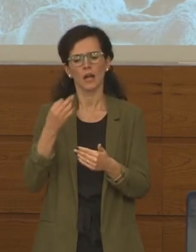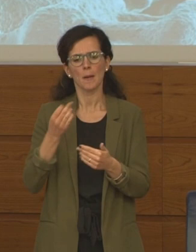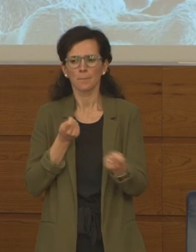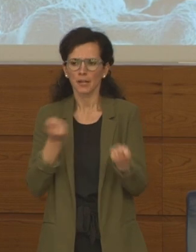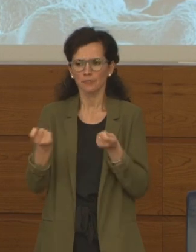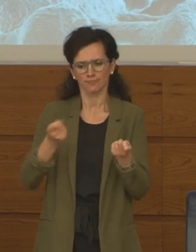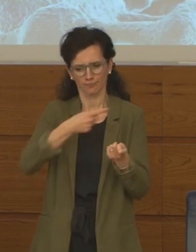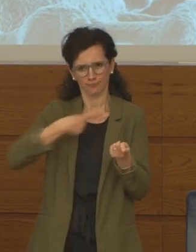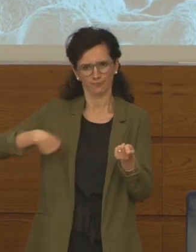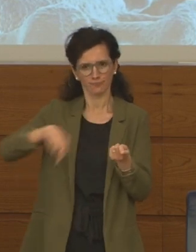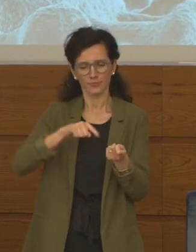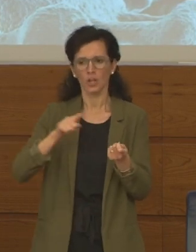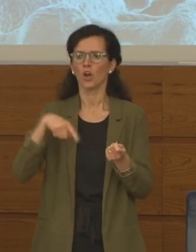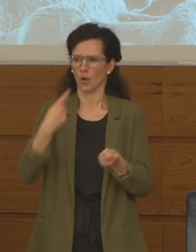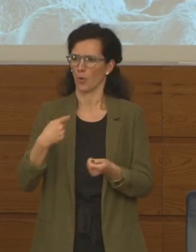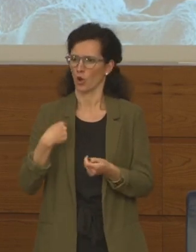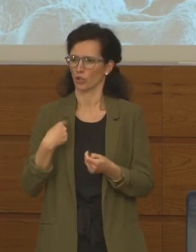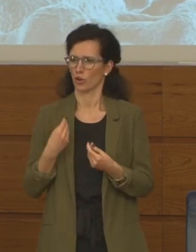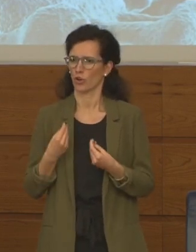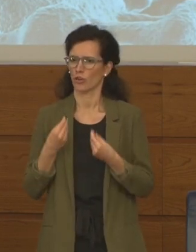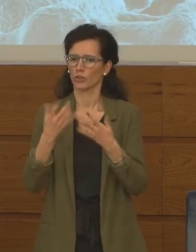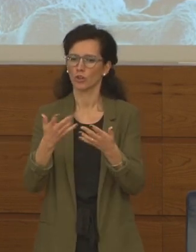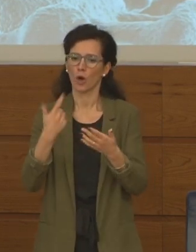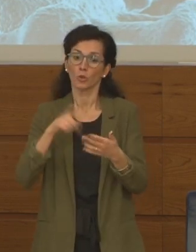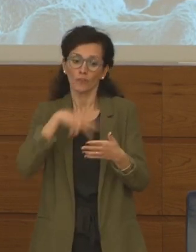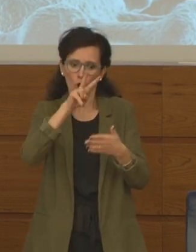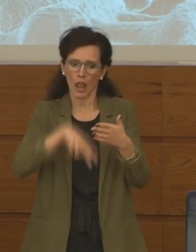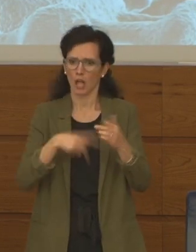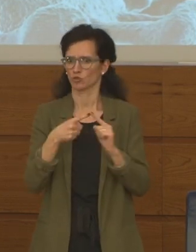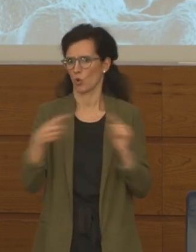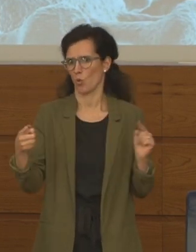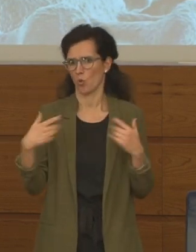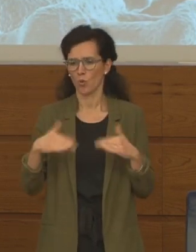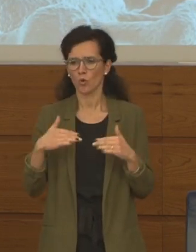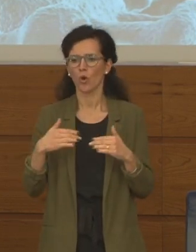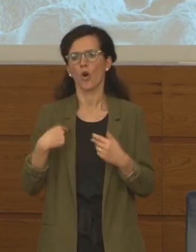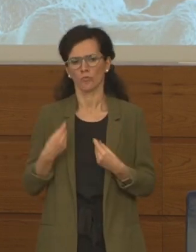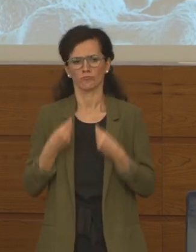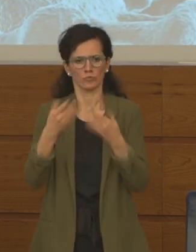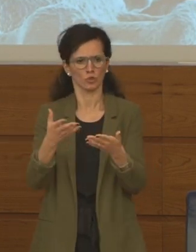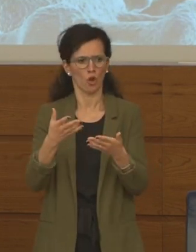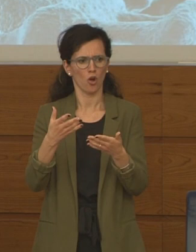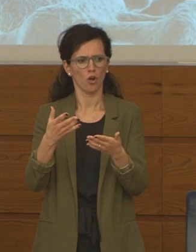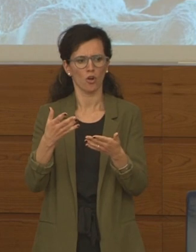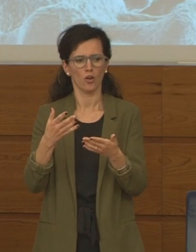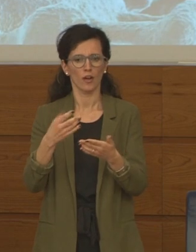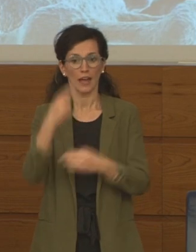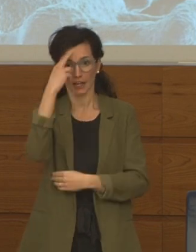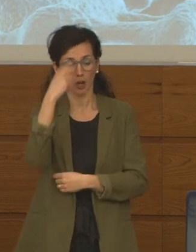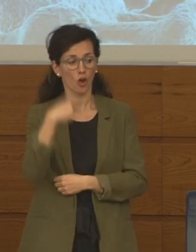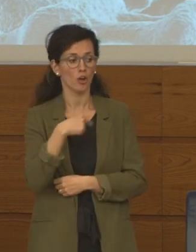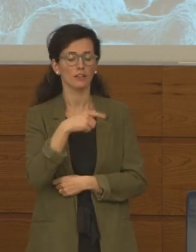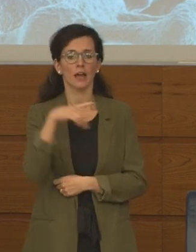poi vi lascerò, non vi leggo perché troppo lungo, vi lasceremo il dettaglio